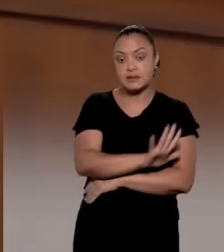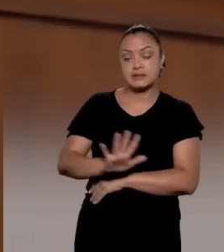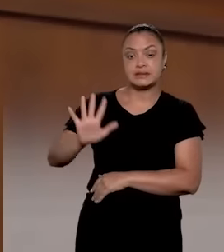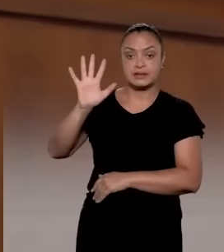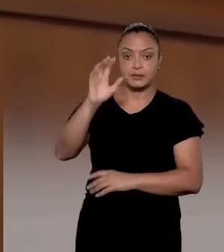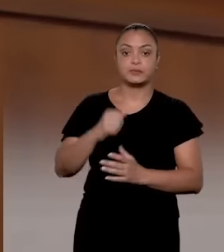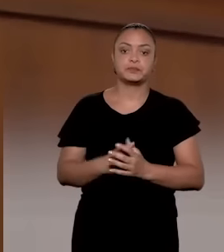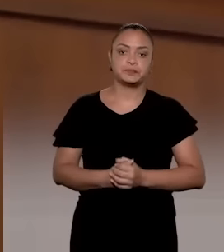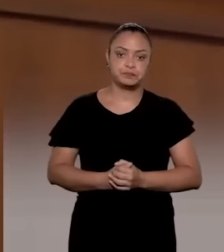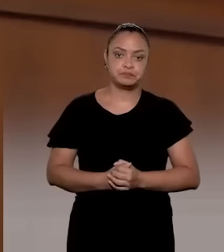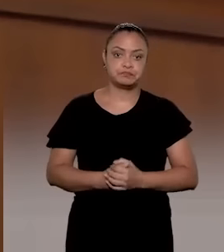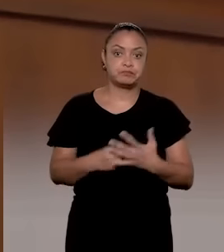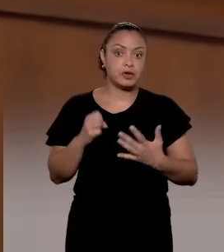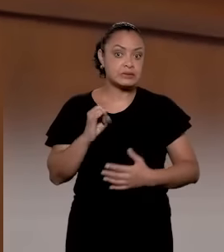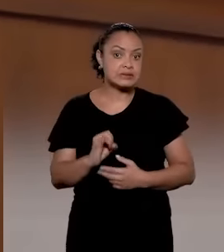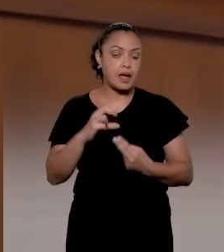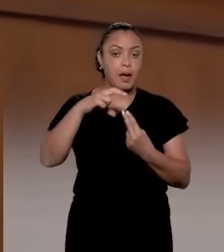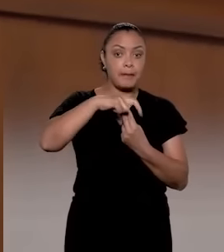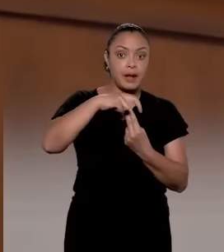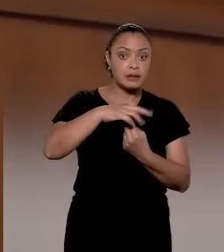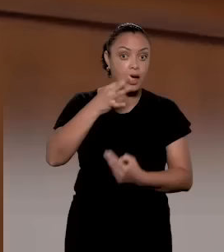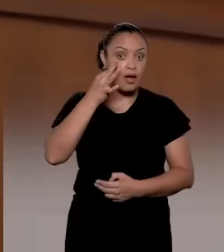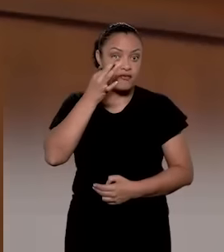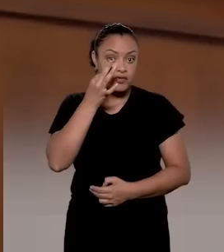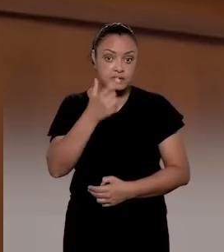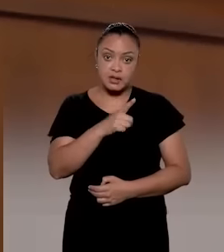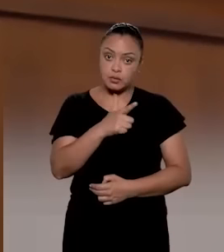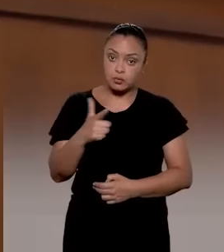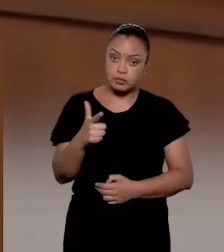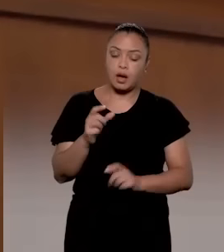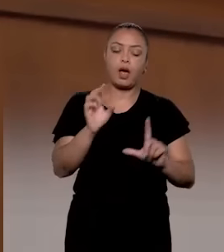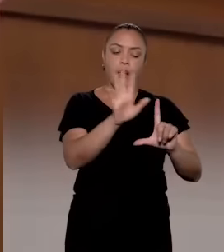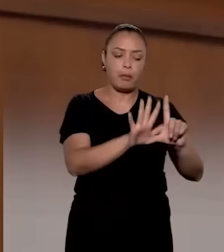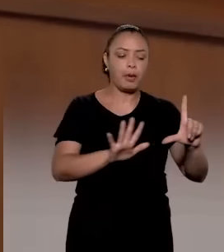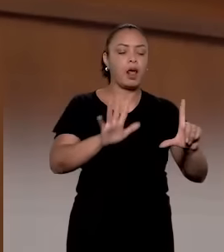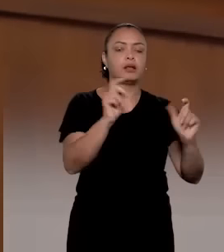onde o Bradesco não está fisicamente, essa plataforma vai atender em todas as